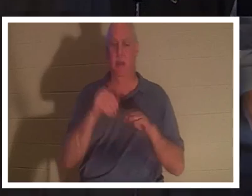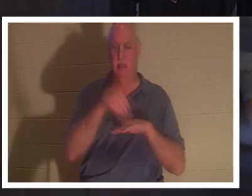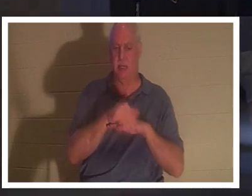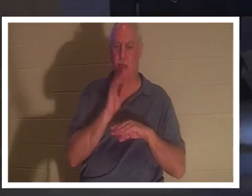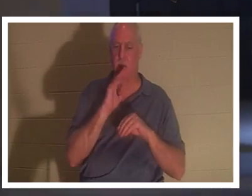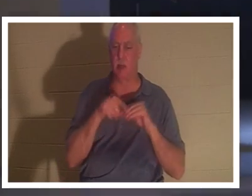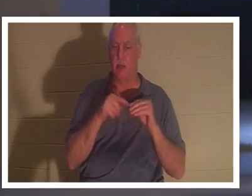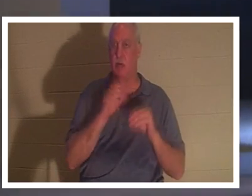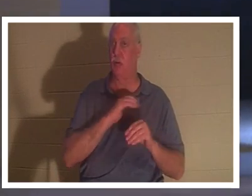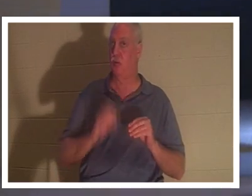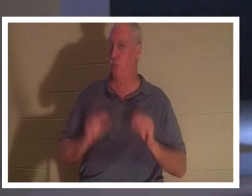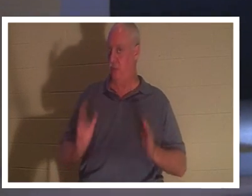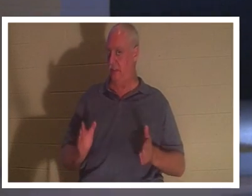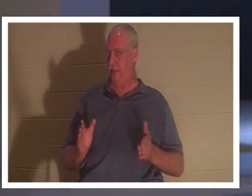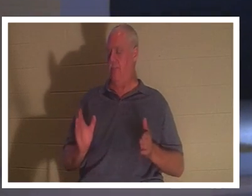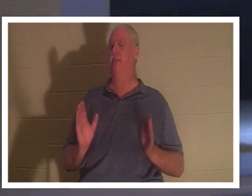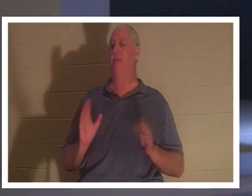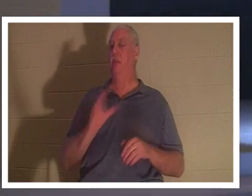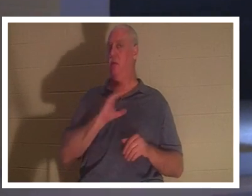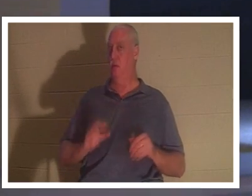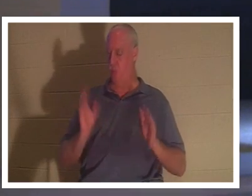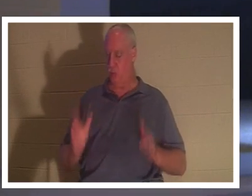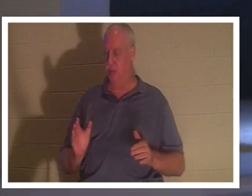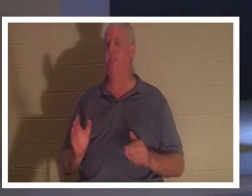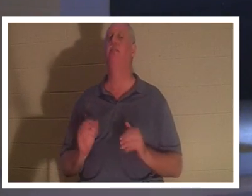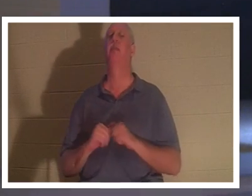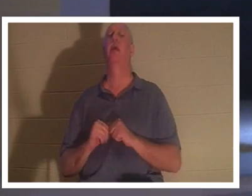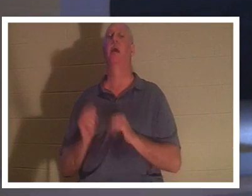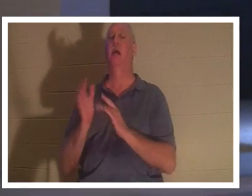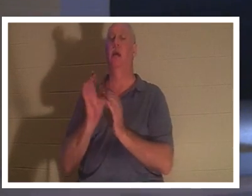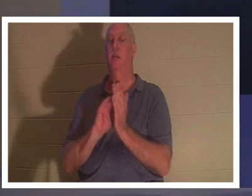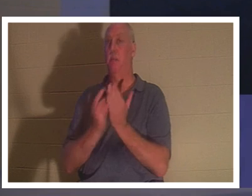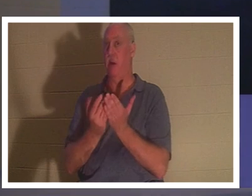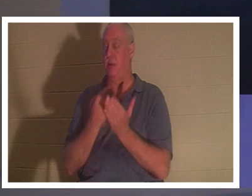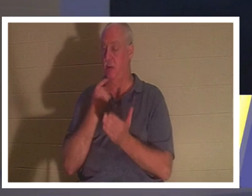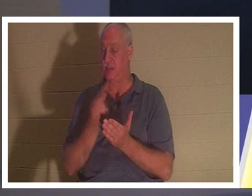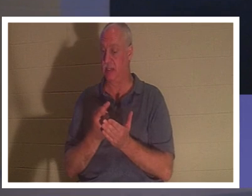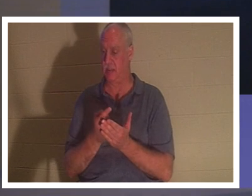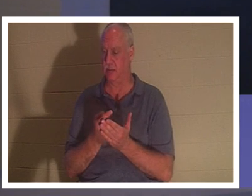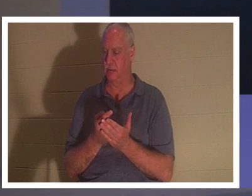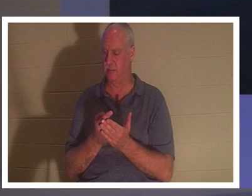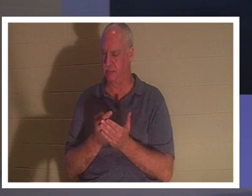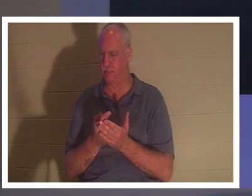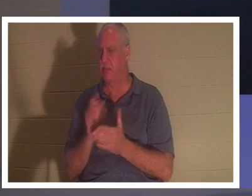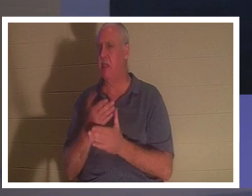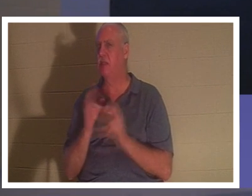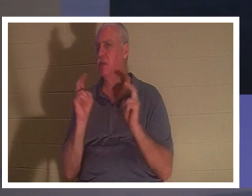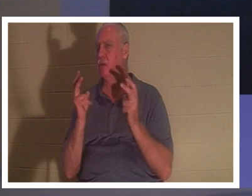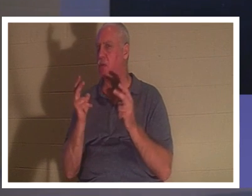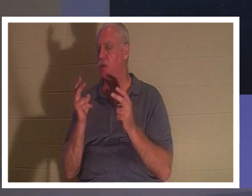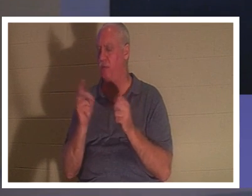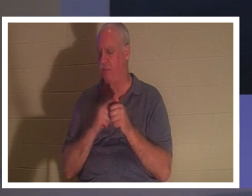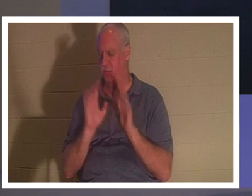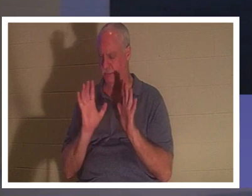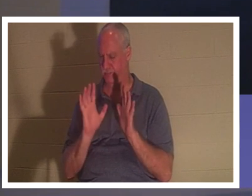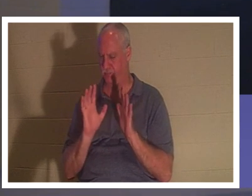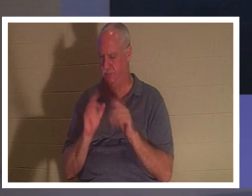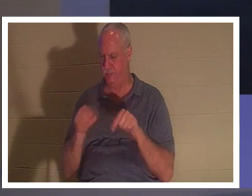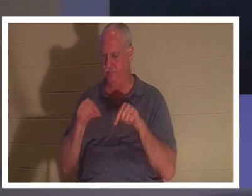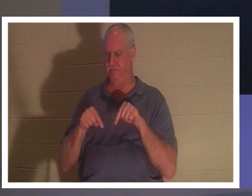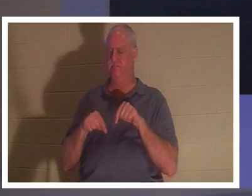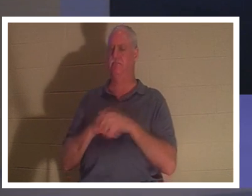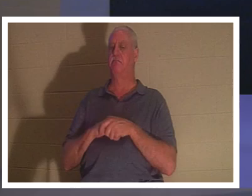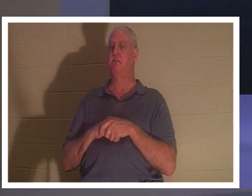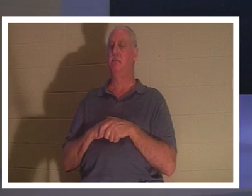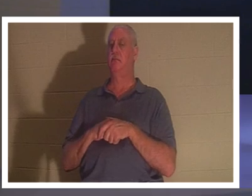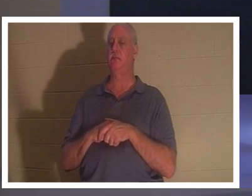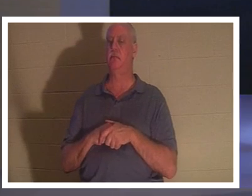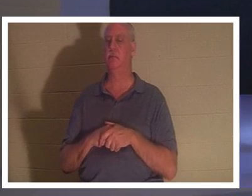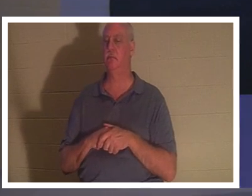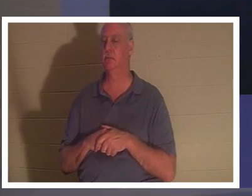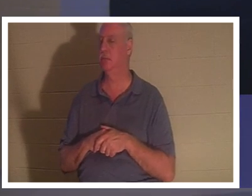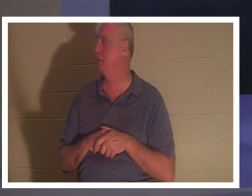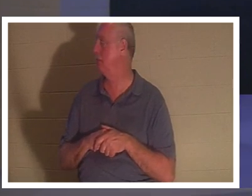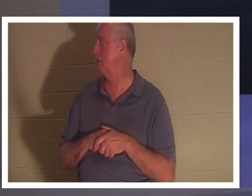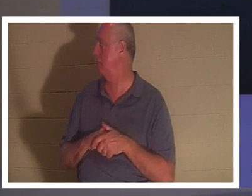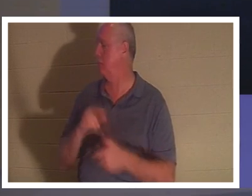그리고 우리는 더 나아가면서 그것에 대해 더 이야기할 것입니다. 그러나 오늘 밤 저는